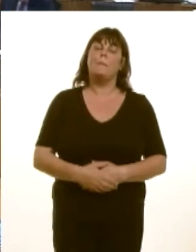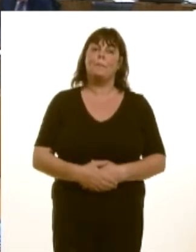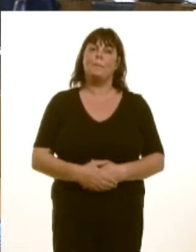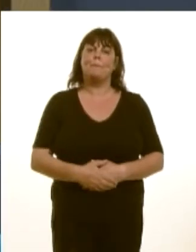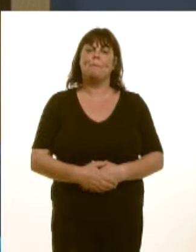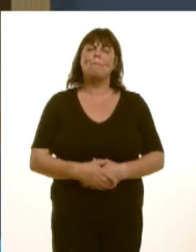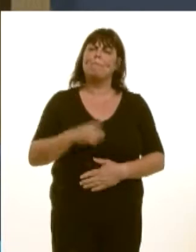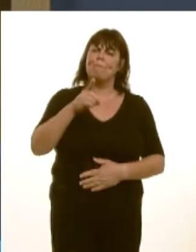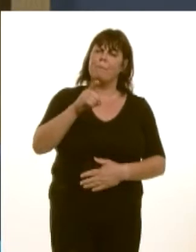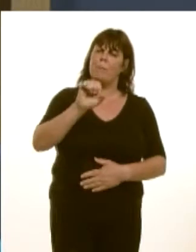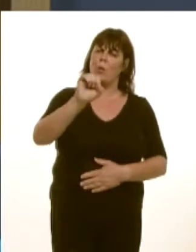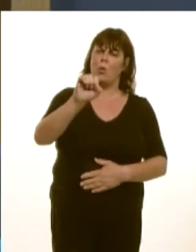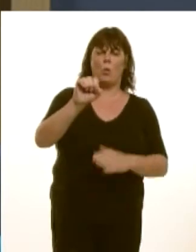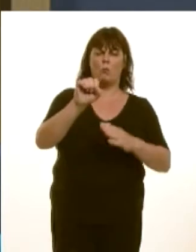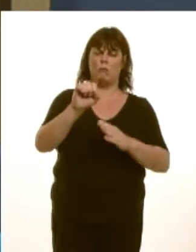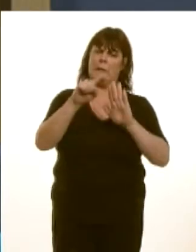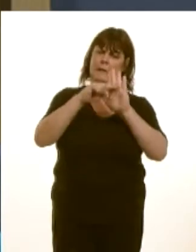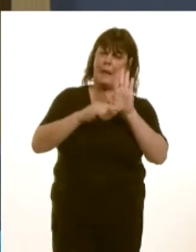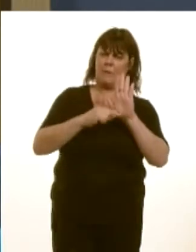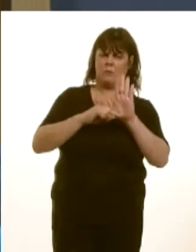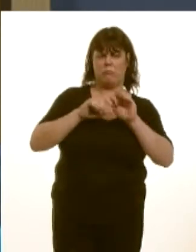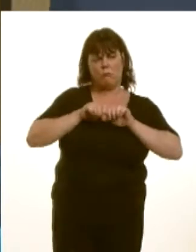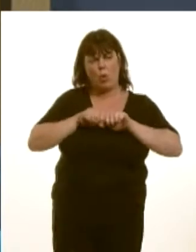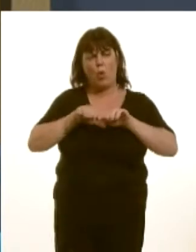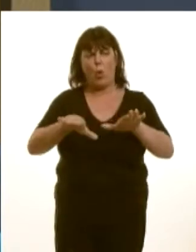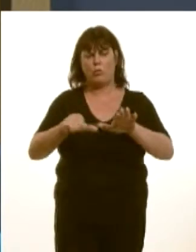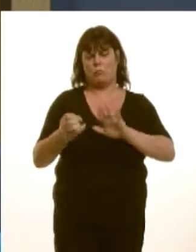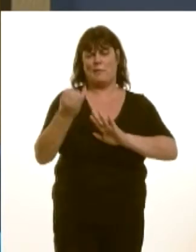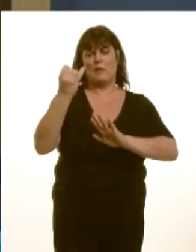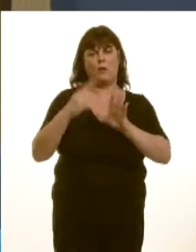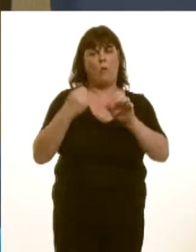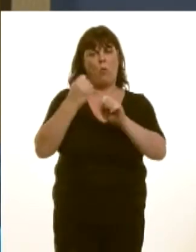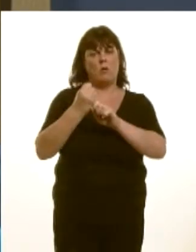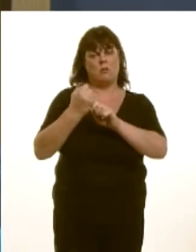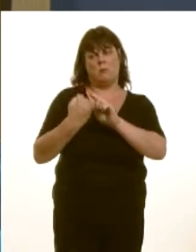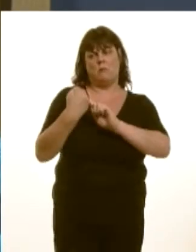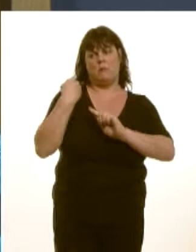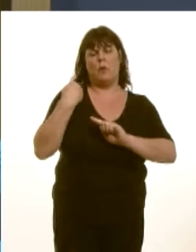cysylltiad rhwng yr economi a’r iaith Gymraeg.